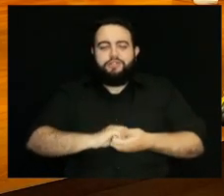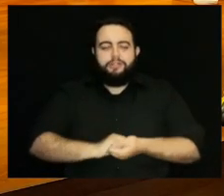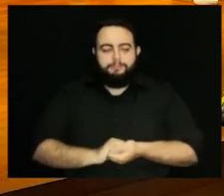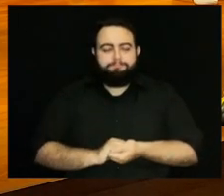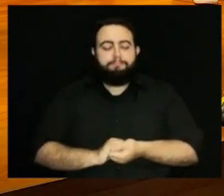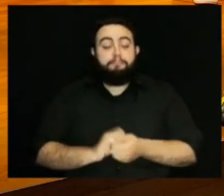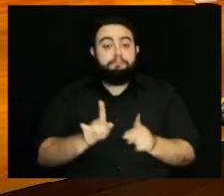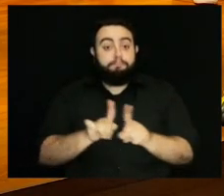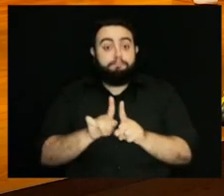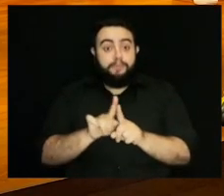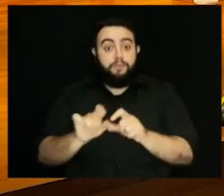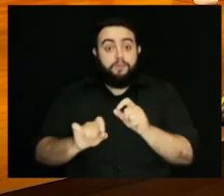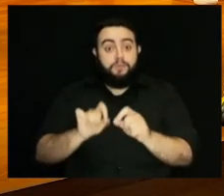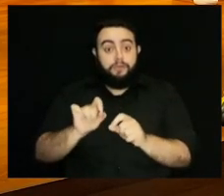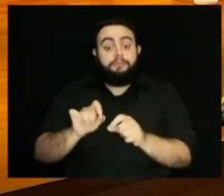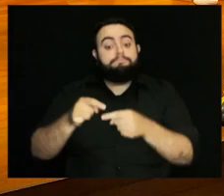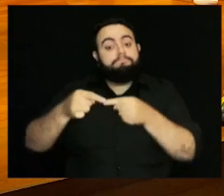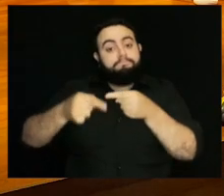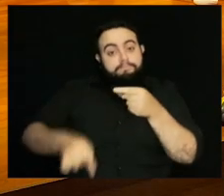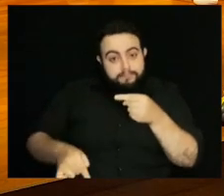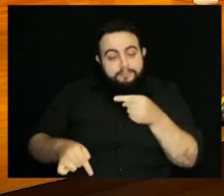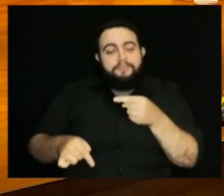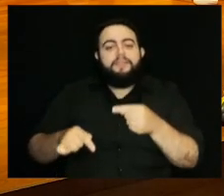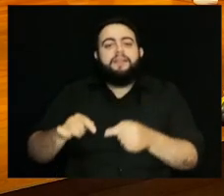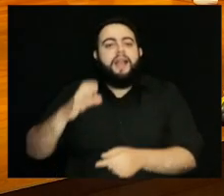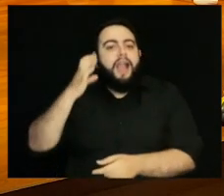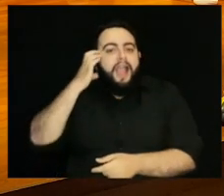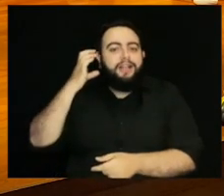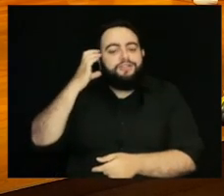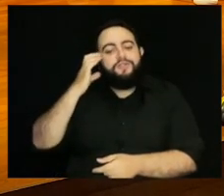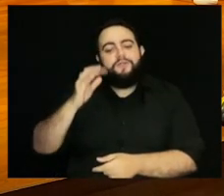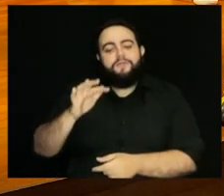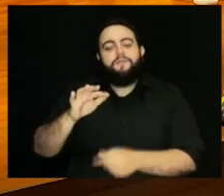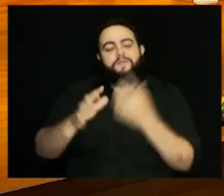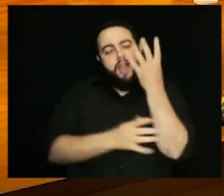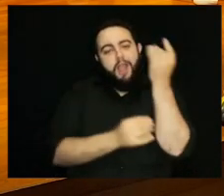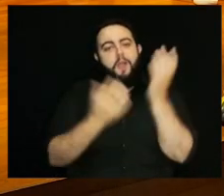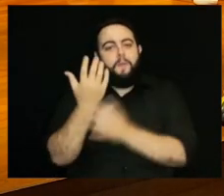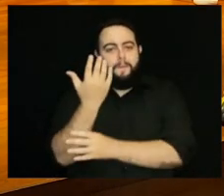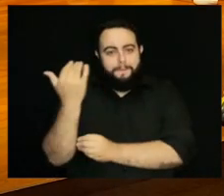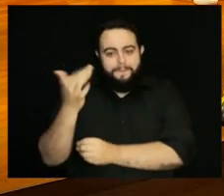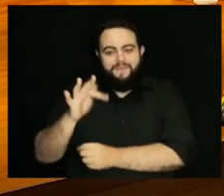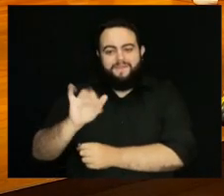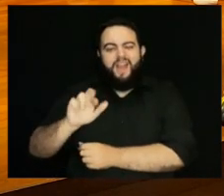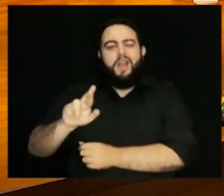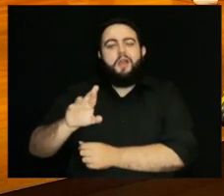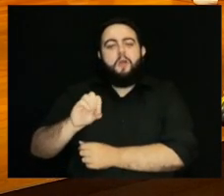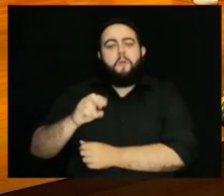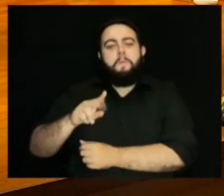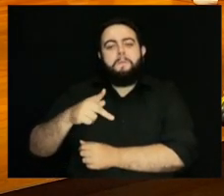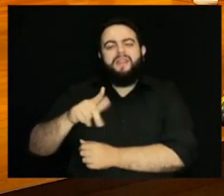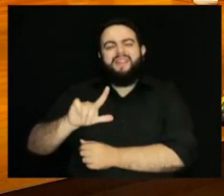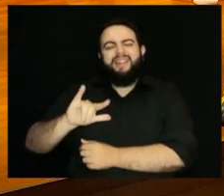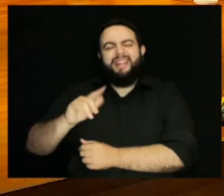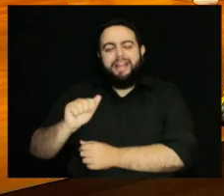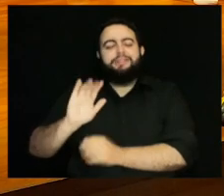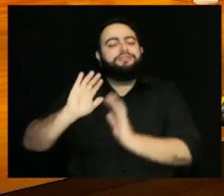teve a inauguração da Rádio Farropilha que entrou daí num mundo já diferente porque a